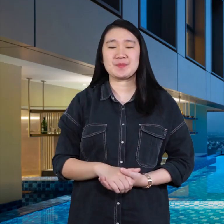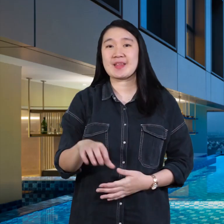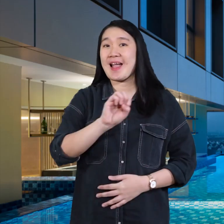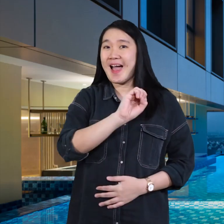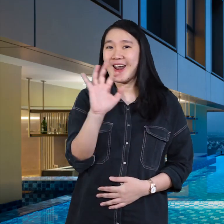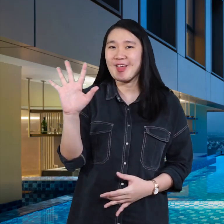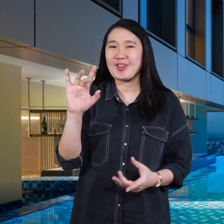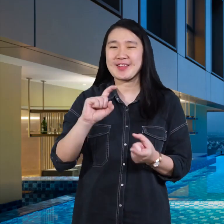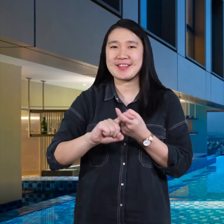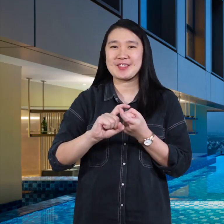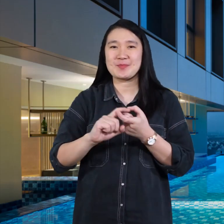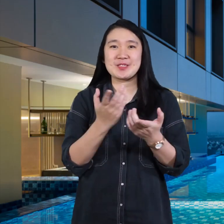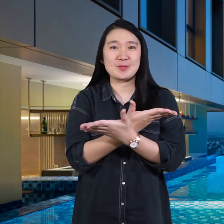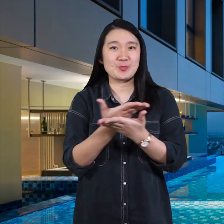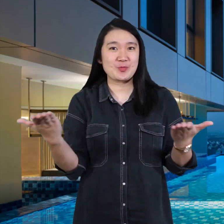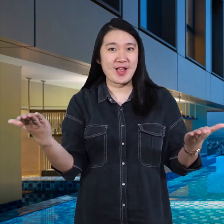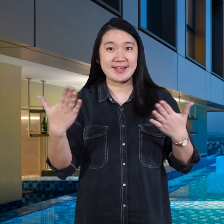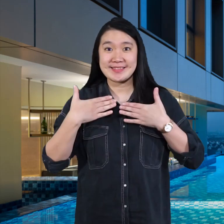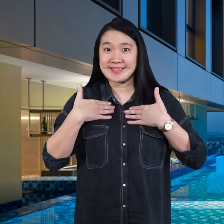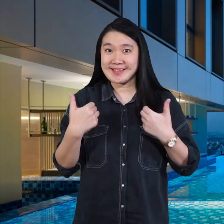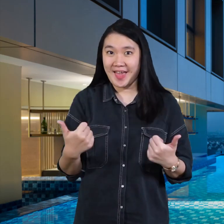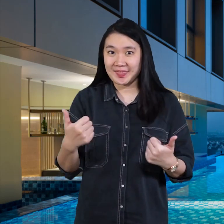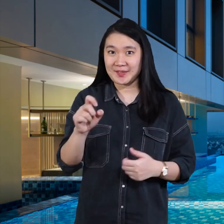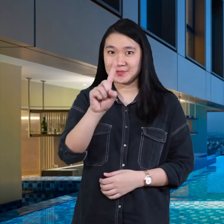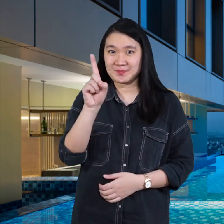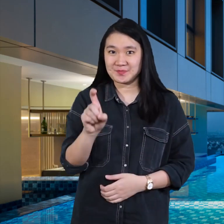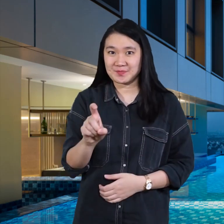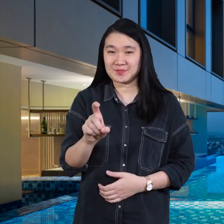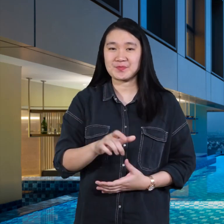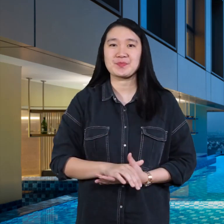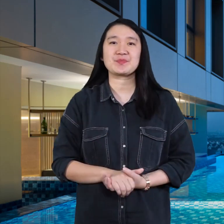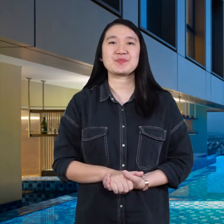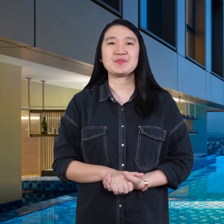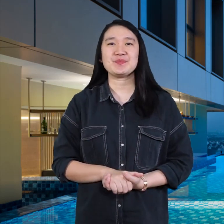Halo teman-teman semua, kalian sehat?